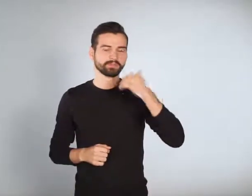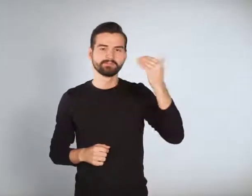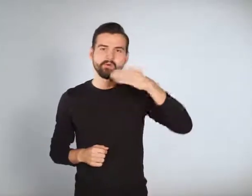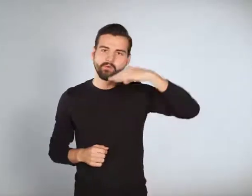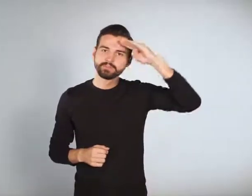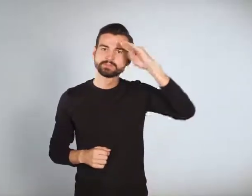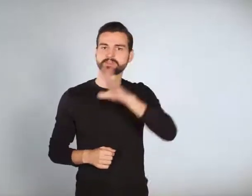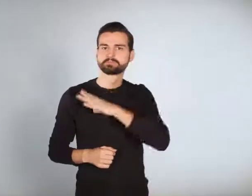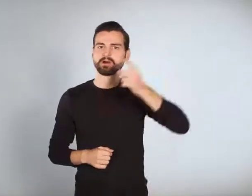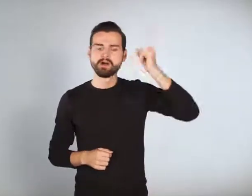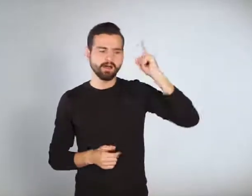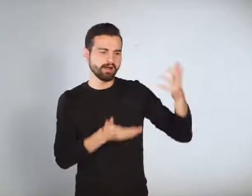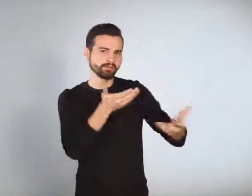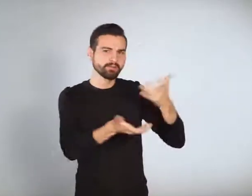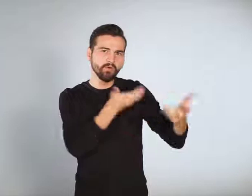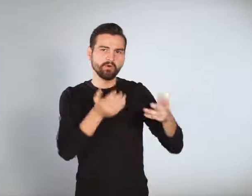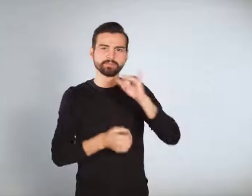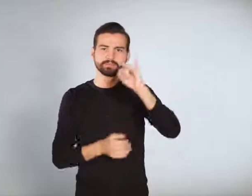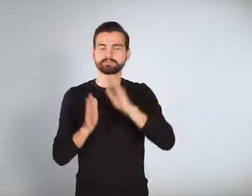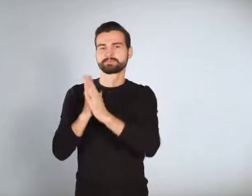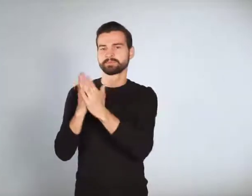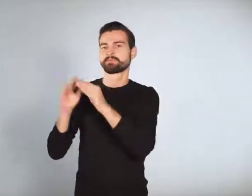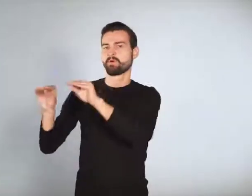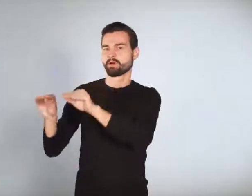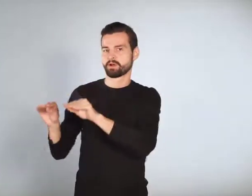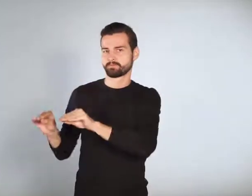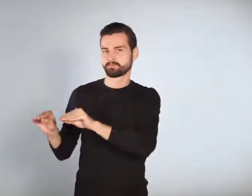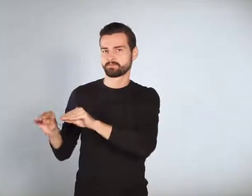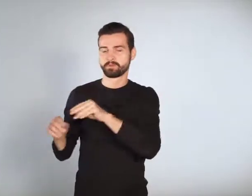Его отец был археологом и библиографом.